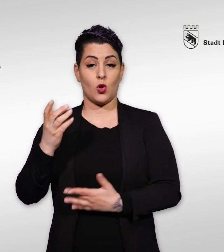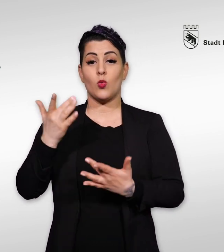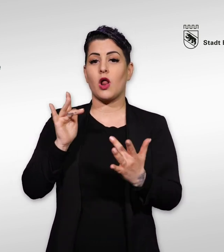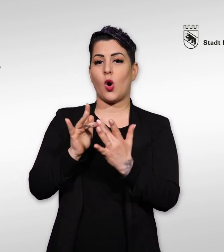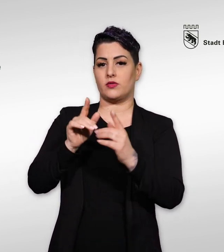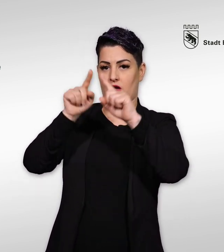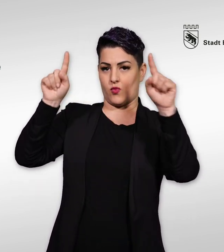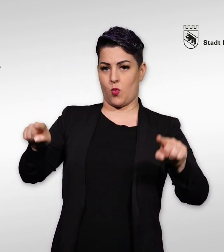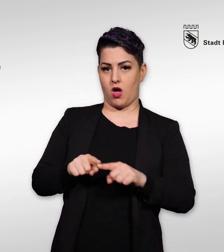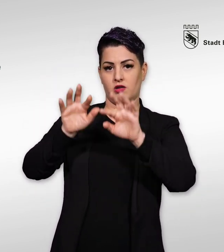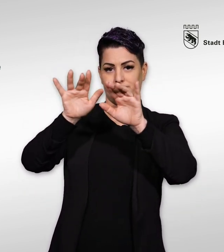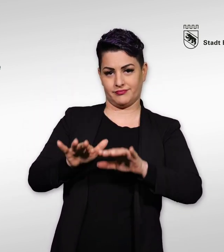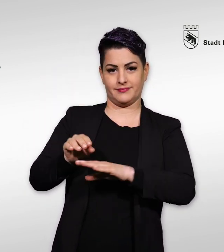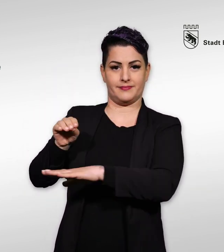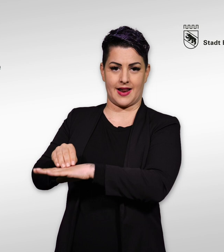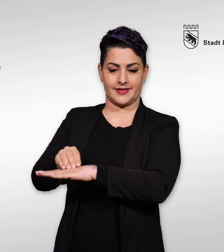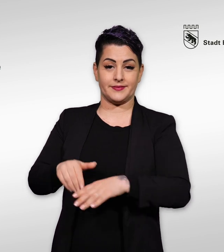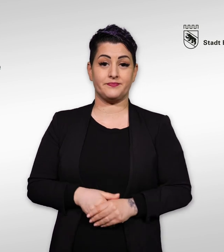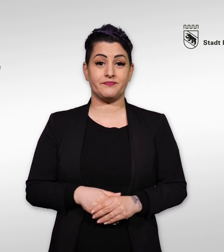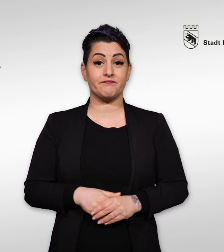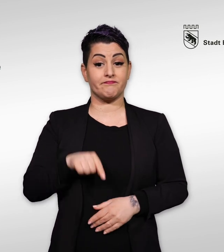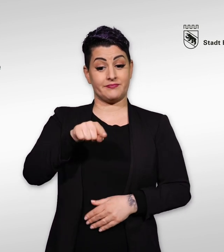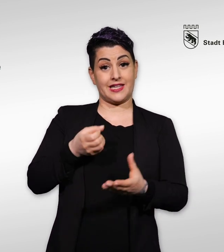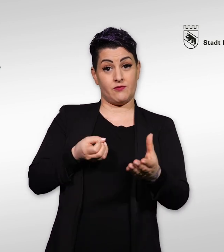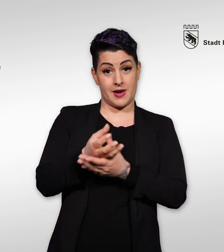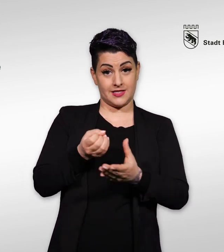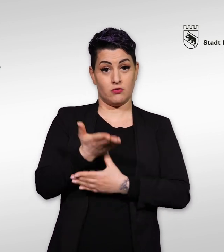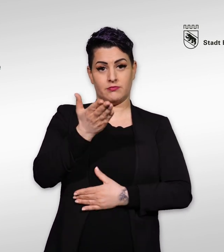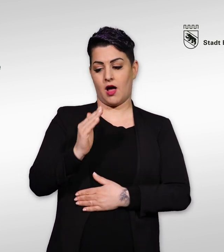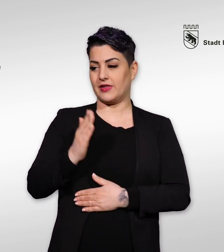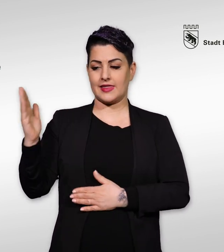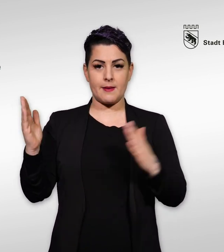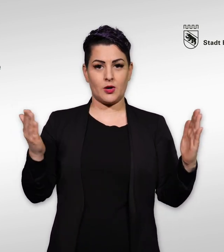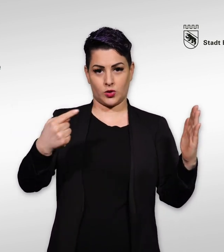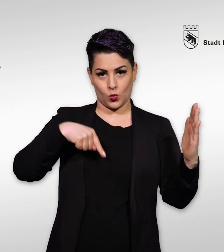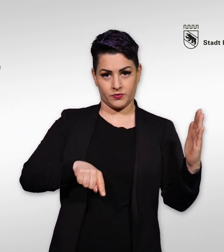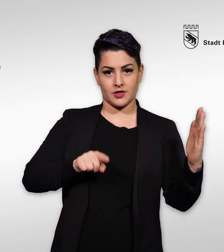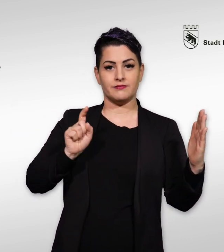Oder kontaktieren Sie uns per Kontaktformular. Diese Informationen finden Sie in der Box «Zuständige Stelle»